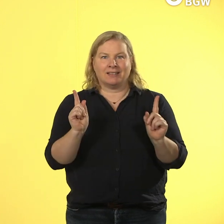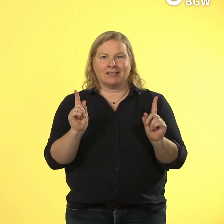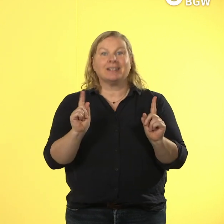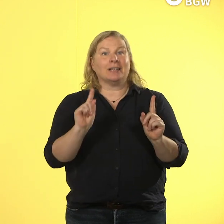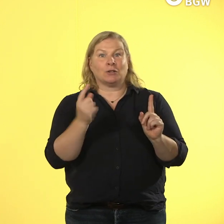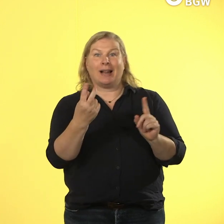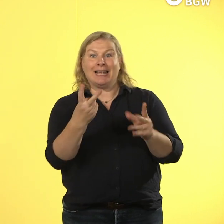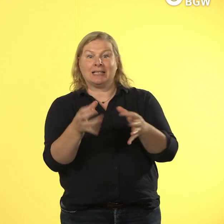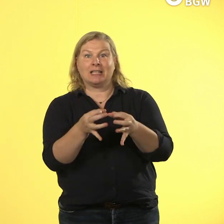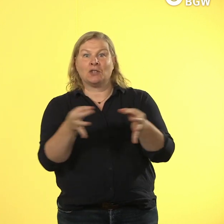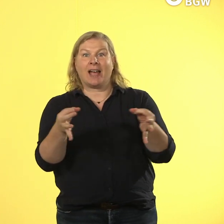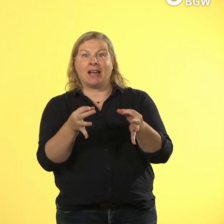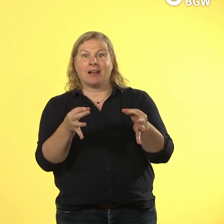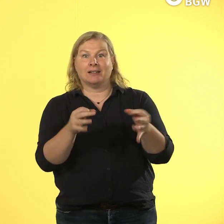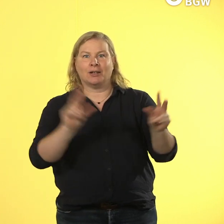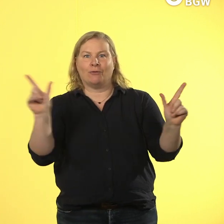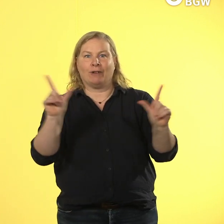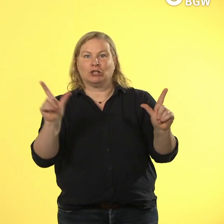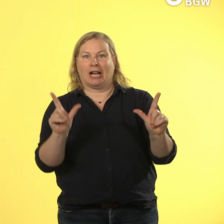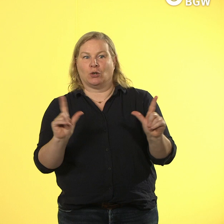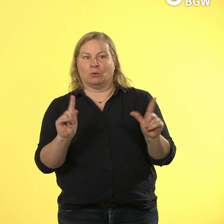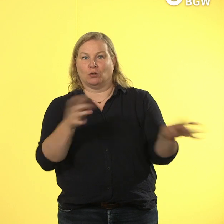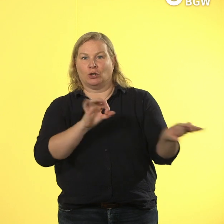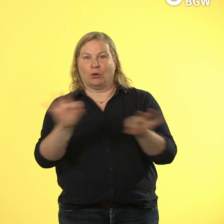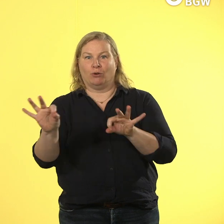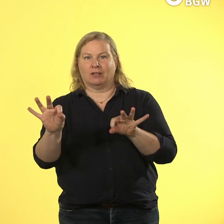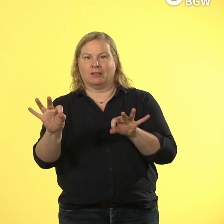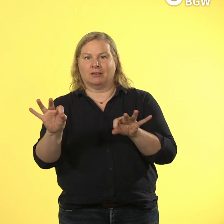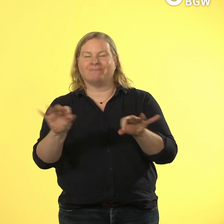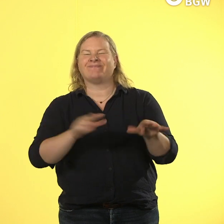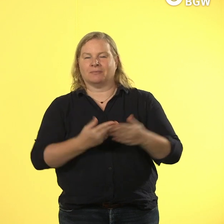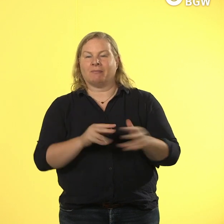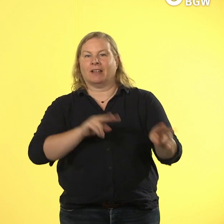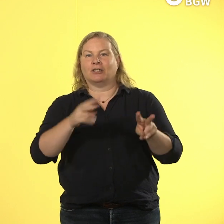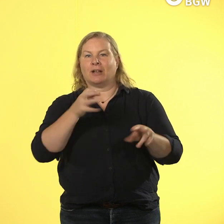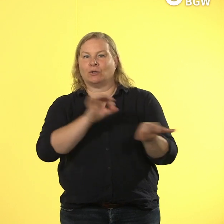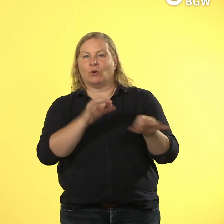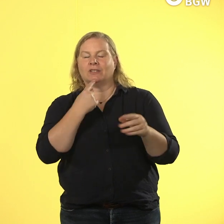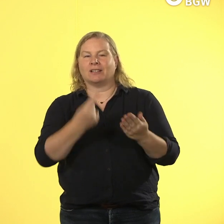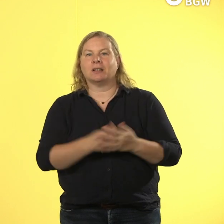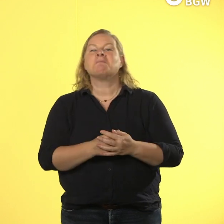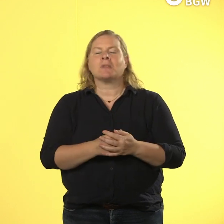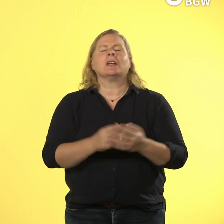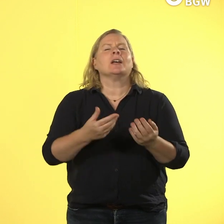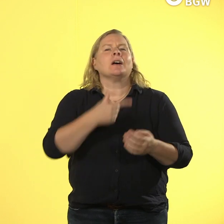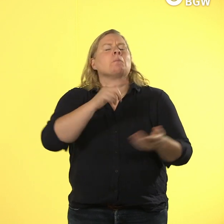Wo wir Hinweise kriegen, wie wir den Change- Management-Prozess gestalten, wie wir uns fortan im Umgang mit Frau Meier und anderen